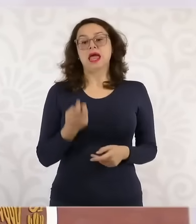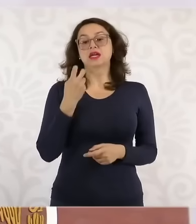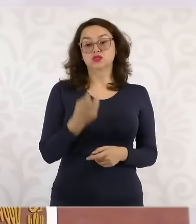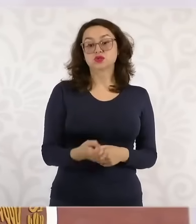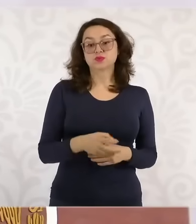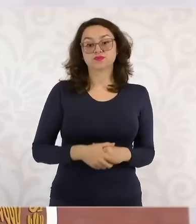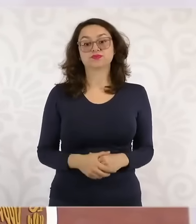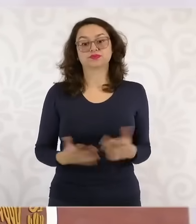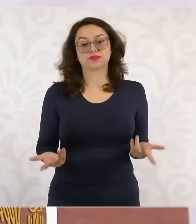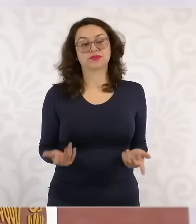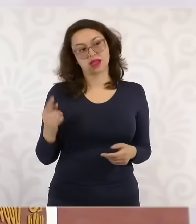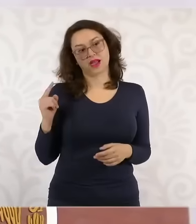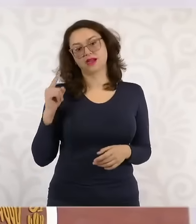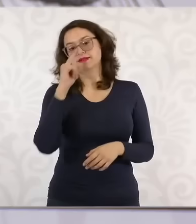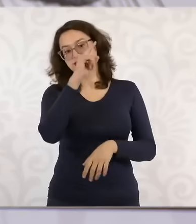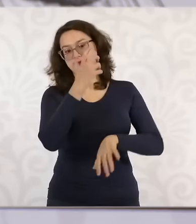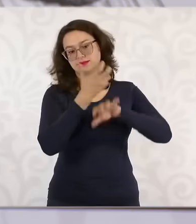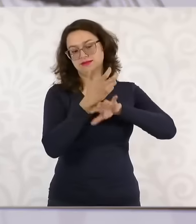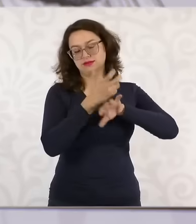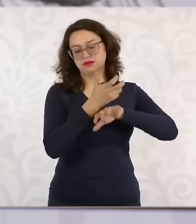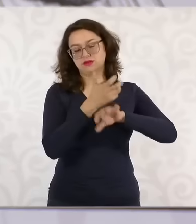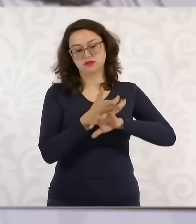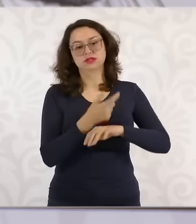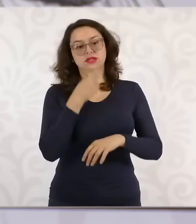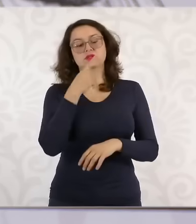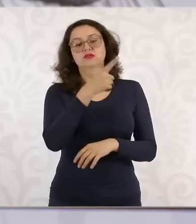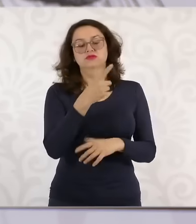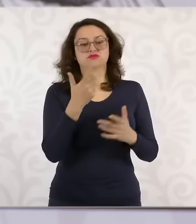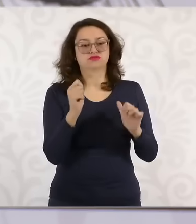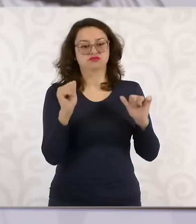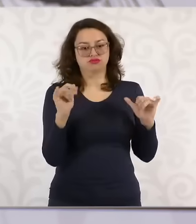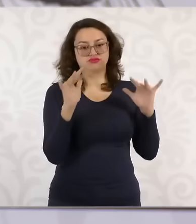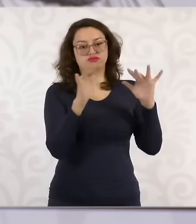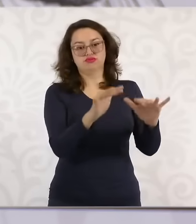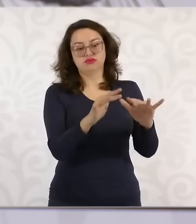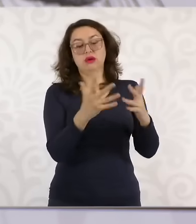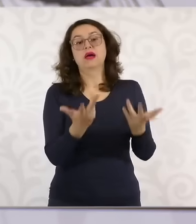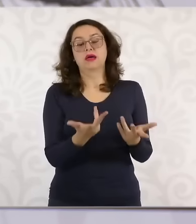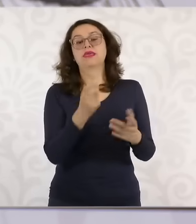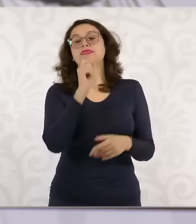F. Kennedy para las artes escénicas. Participarán también en su momento el